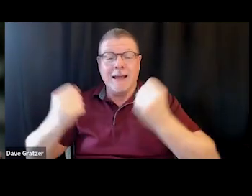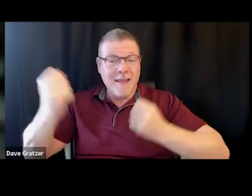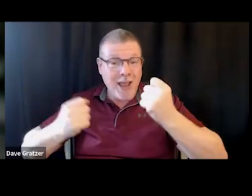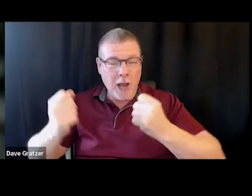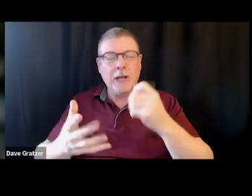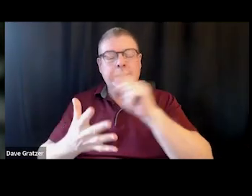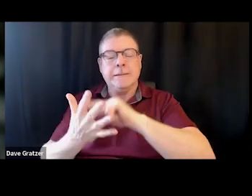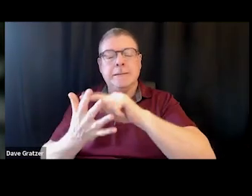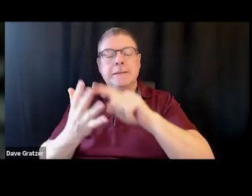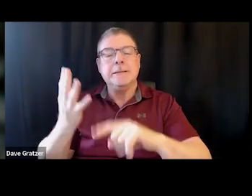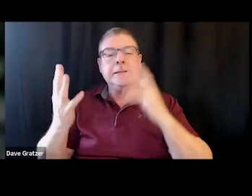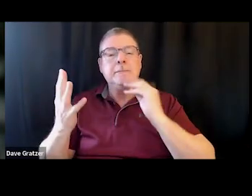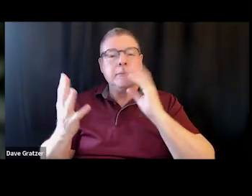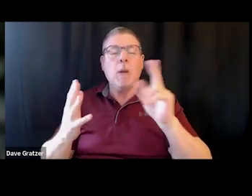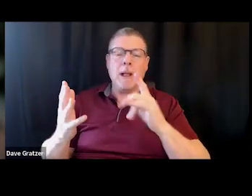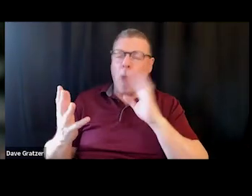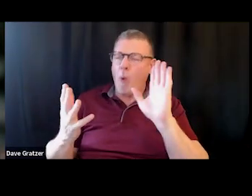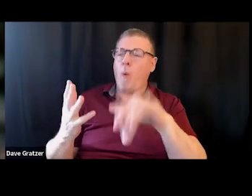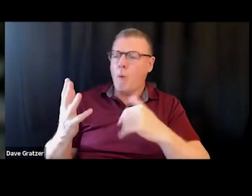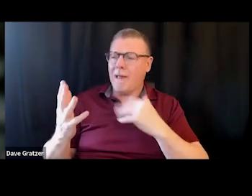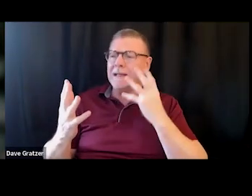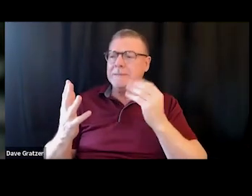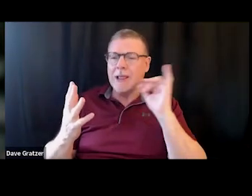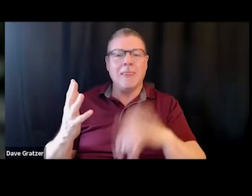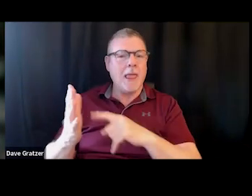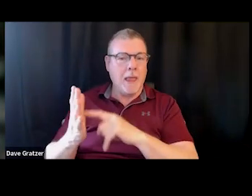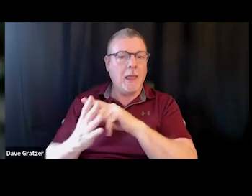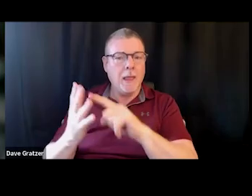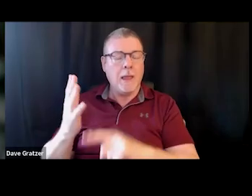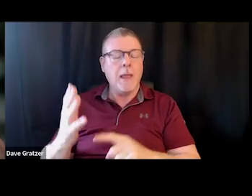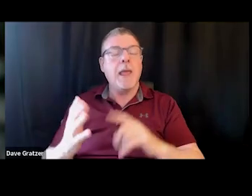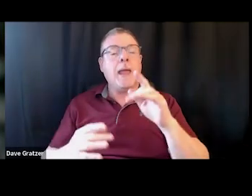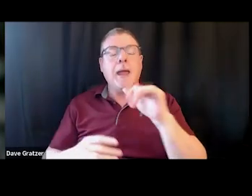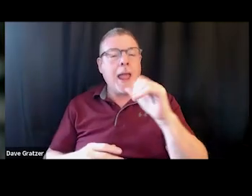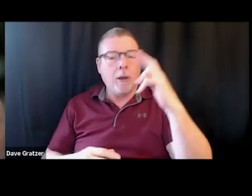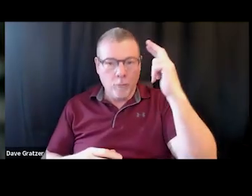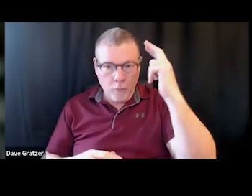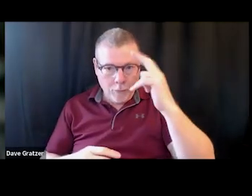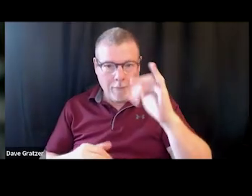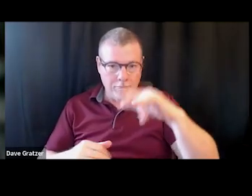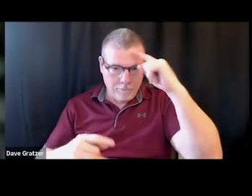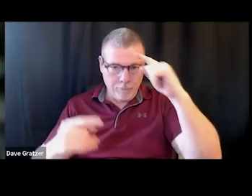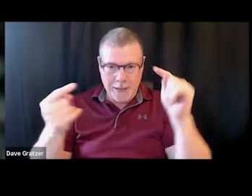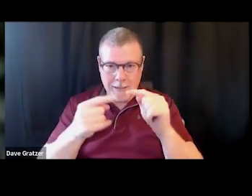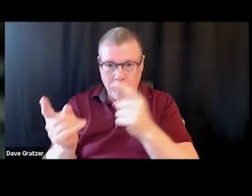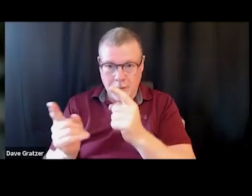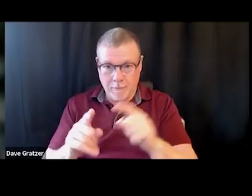con las que las personas pueden relacionarse y responder mucho más, que indican que podría haber ocurrido una lesión cerebral. Documenten esos resultados de la evaluación